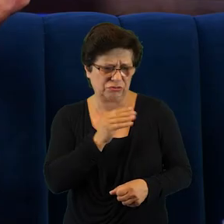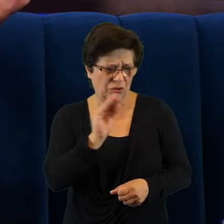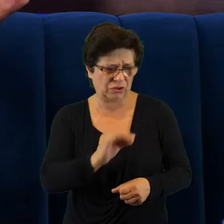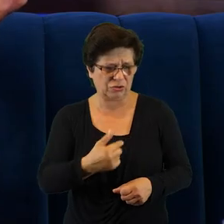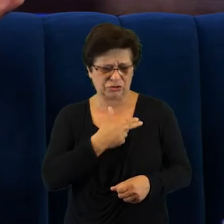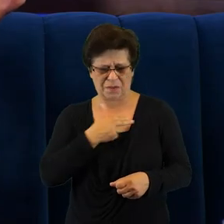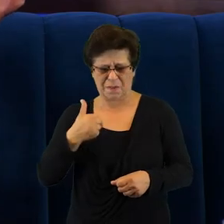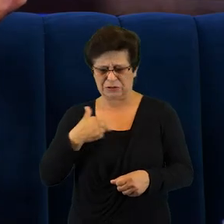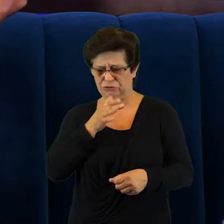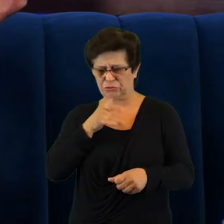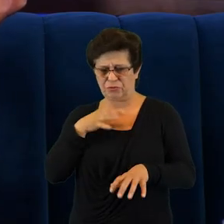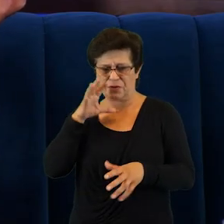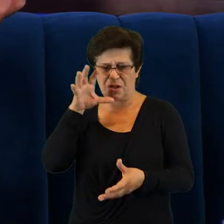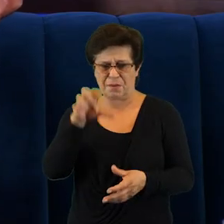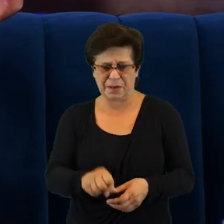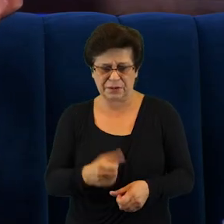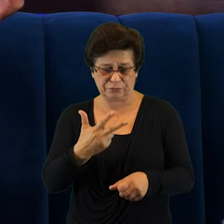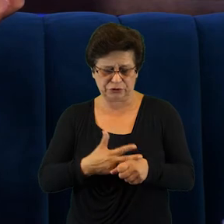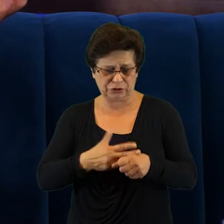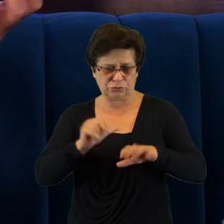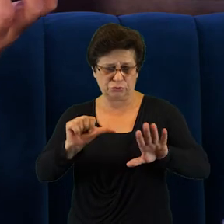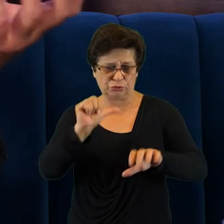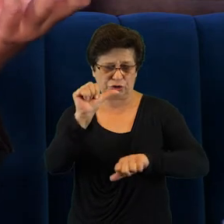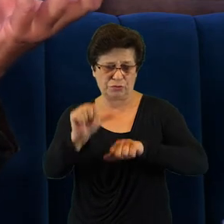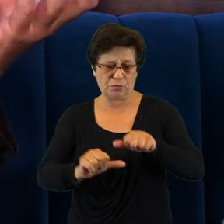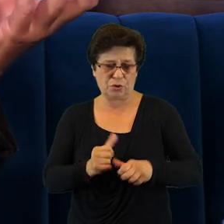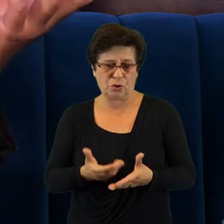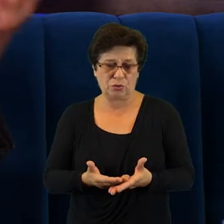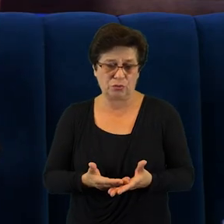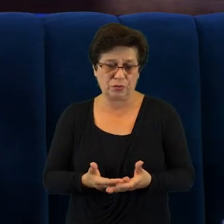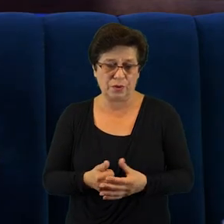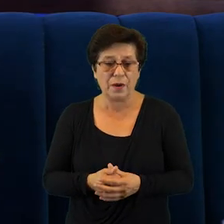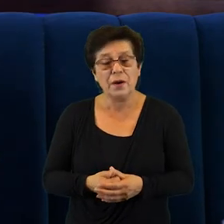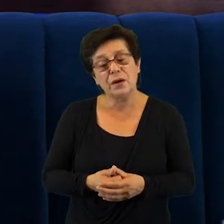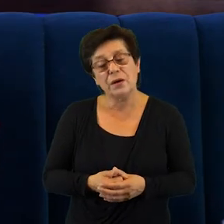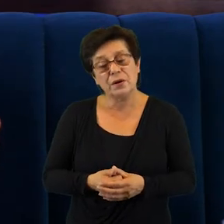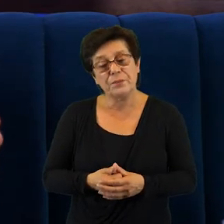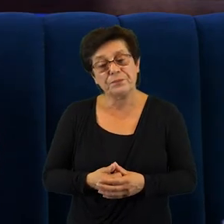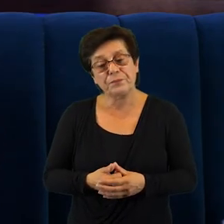W 1936 roku, po zresztą pobycie w 1935 roku w Palestynie,